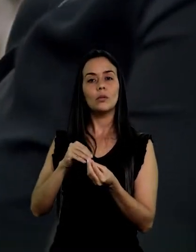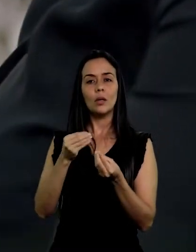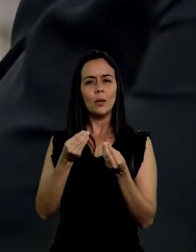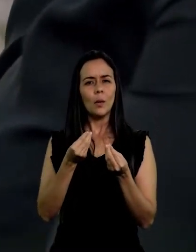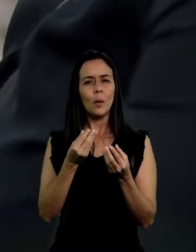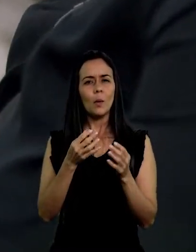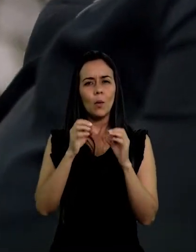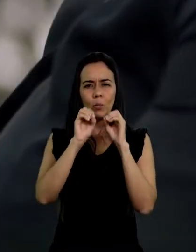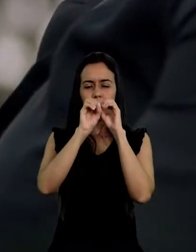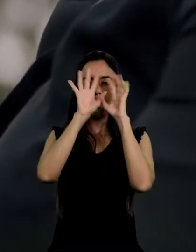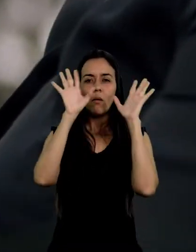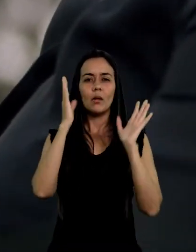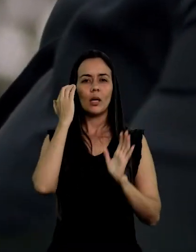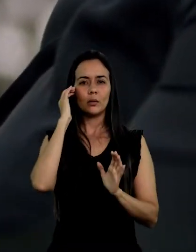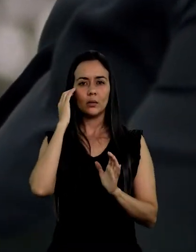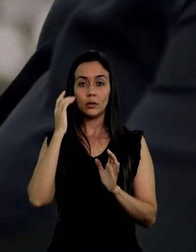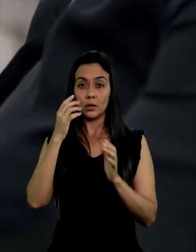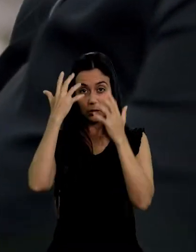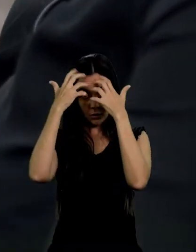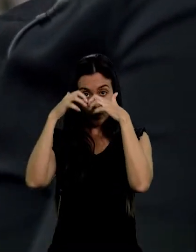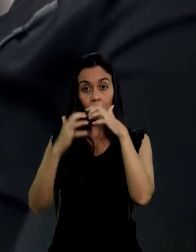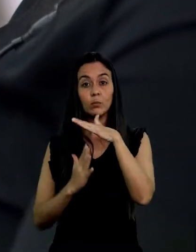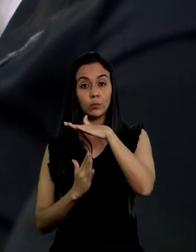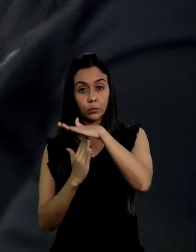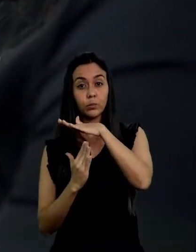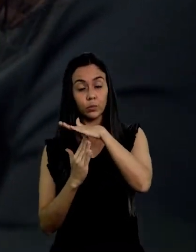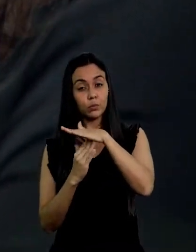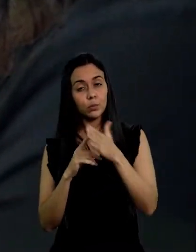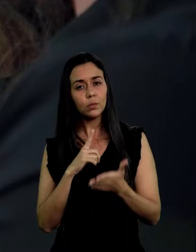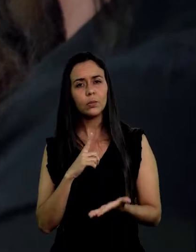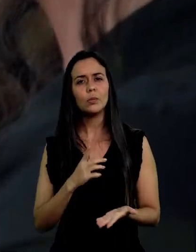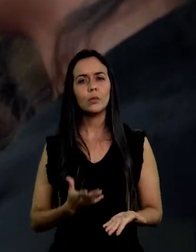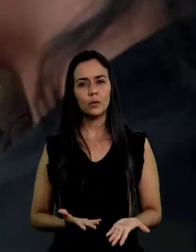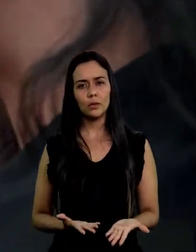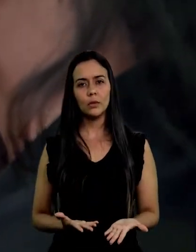ele tem um determinado limite e cada um tem o seu limite.